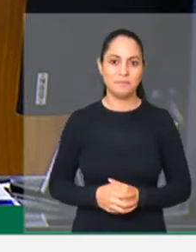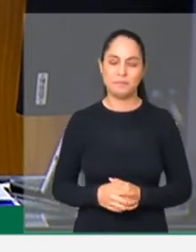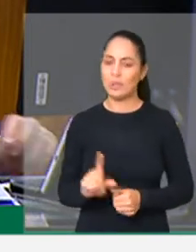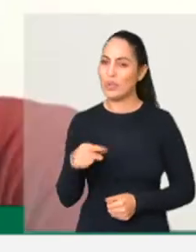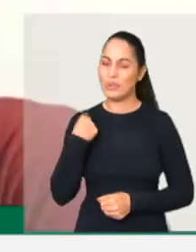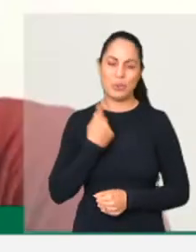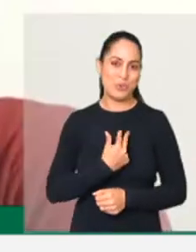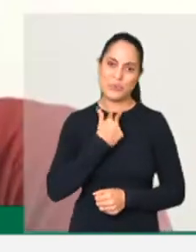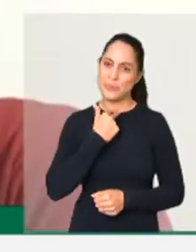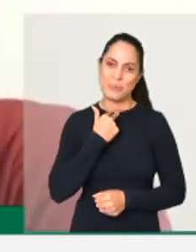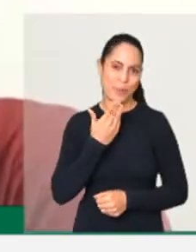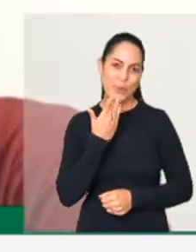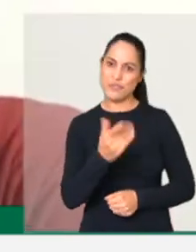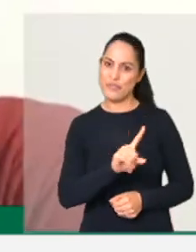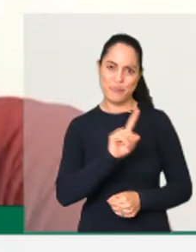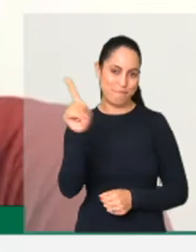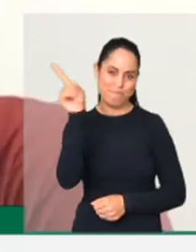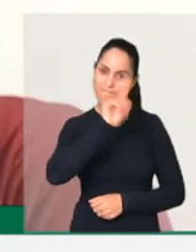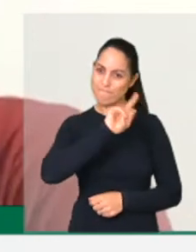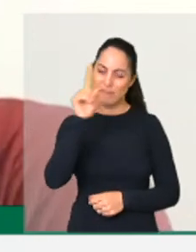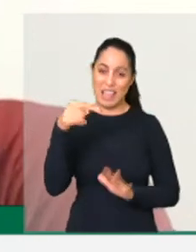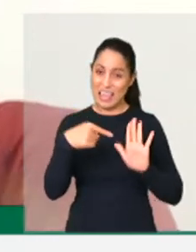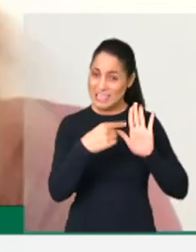DO NORTE. AINDA MAIS NO MEIO DA PANDEMIA COM A PREVISÃO DE NECESSIDADE DE ALAVANCAGEM DO